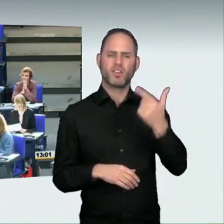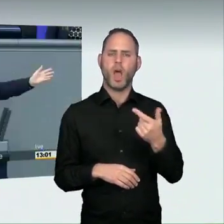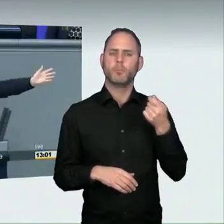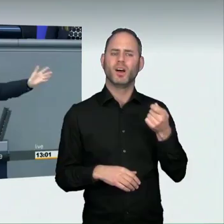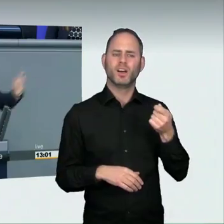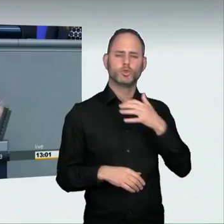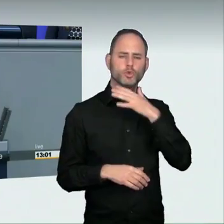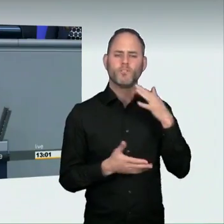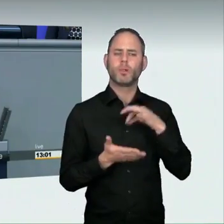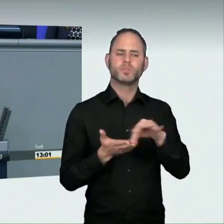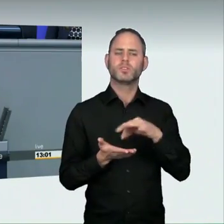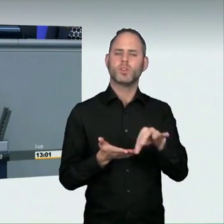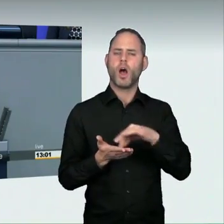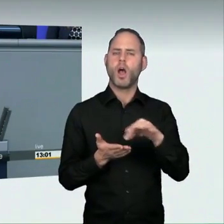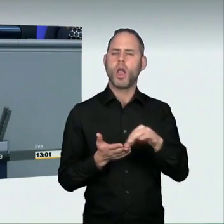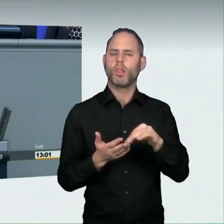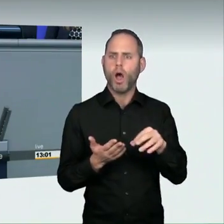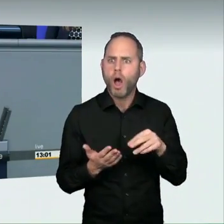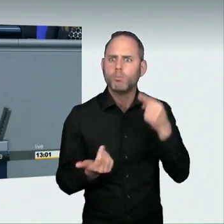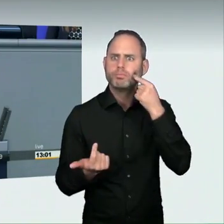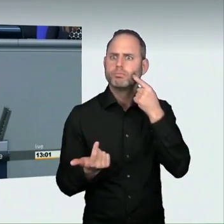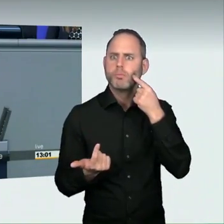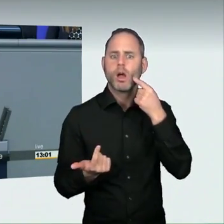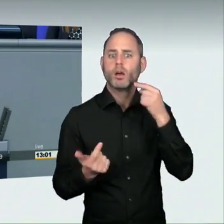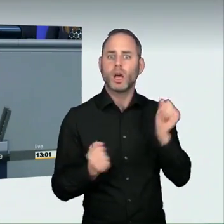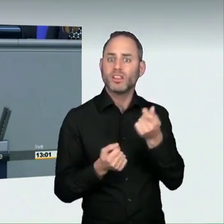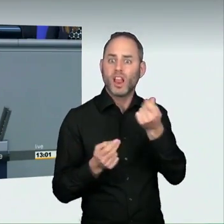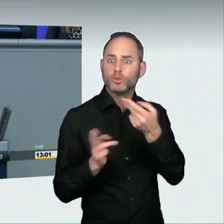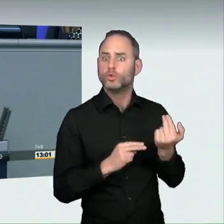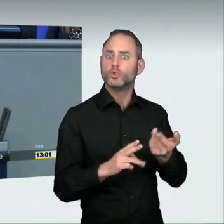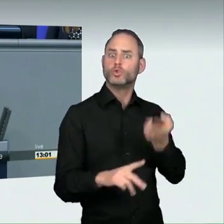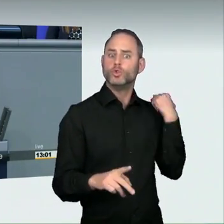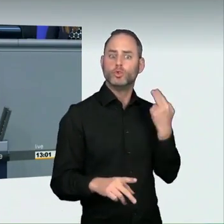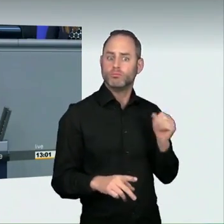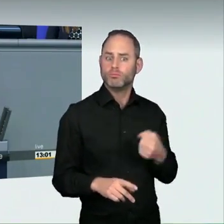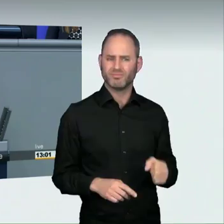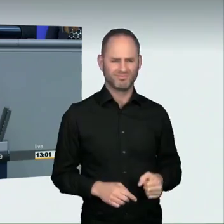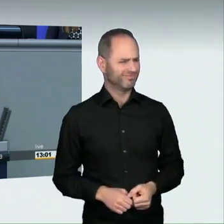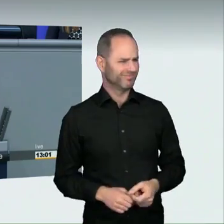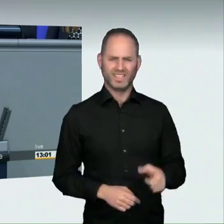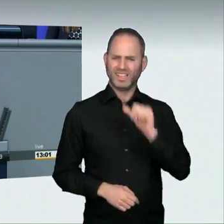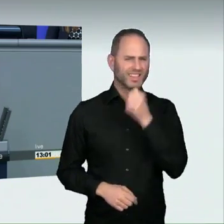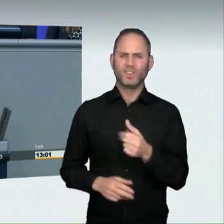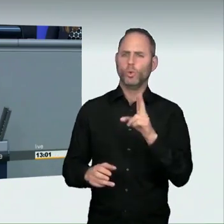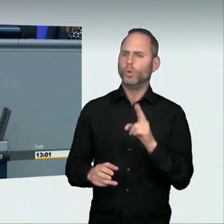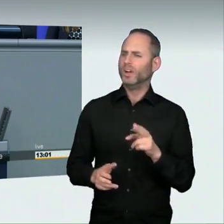Wie die Kollegin Lay treffend sagte: Sie reden immer vor den Wahlen, dass Sie reden würden; nach den Wahlen kommen aber keine Taten.